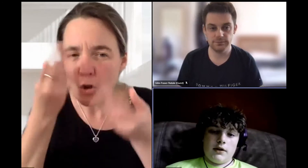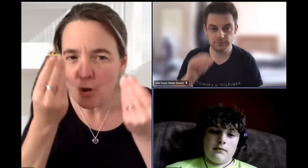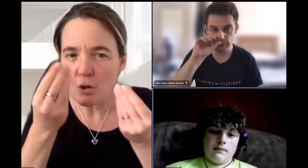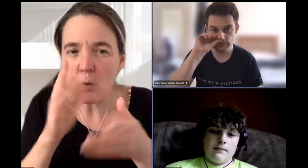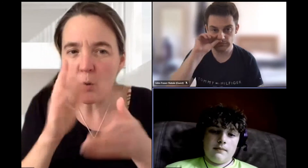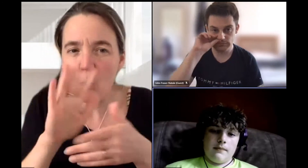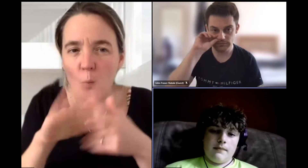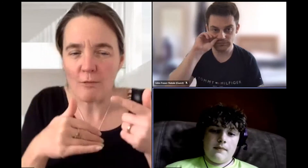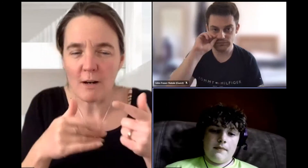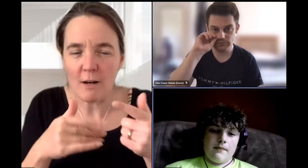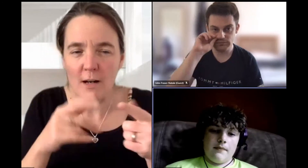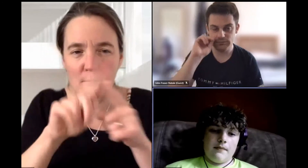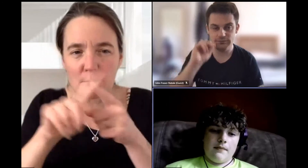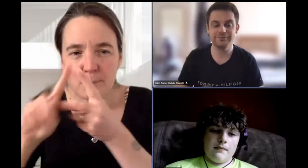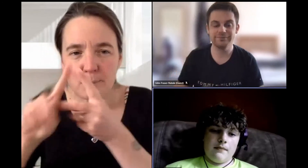siarad amdanyn nhw.